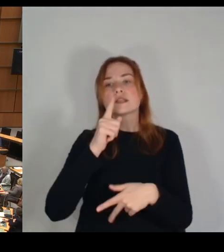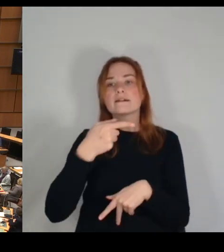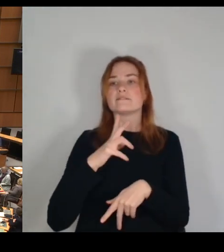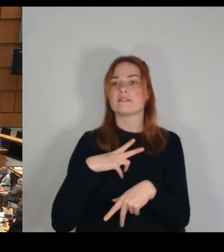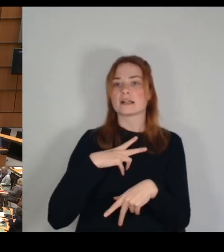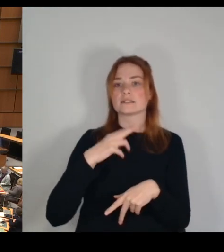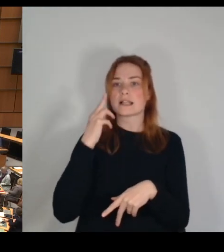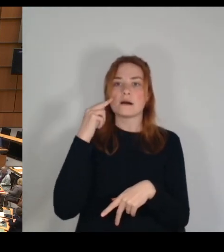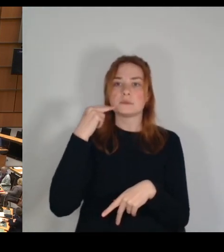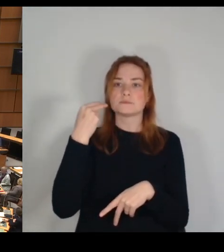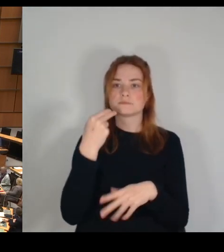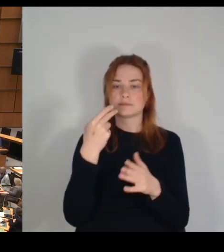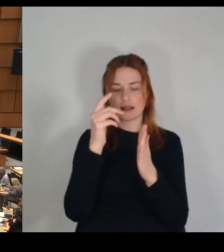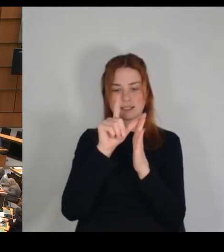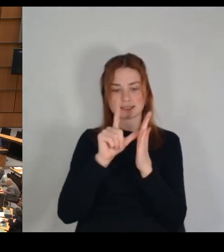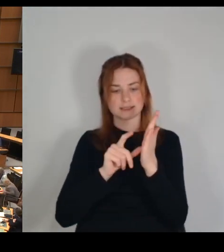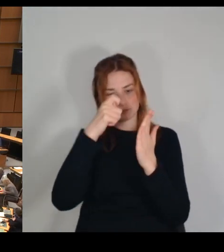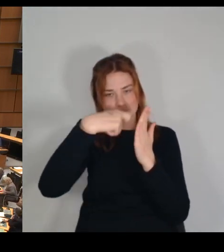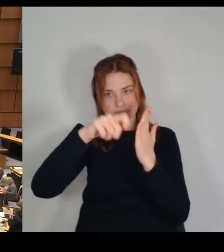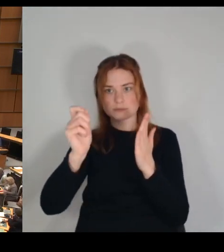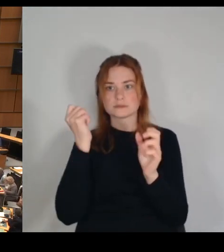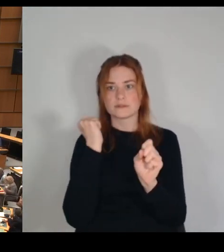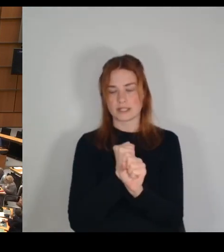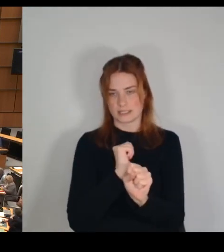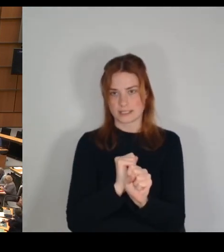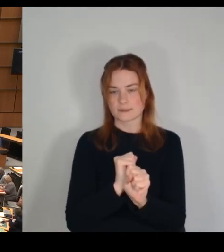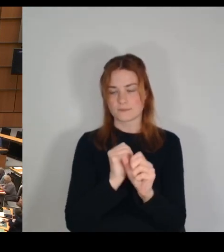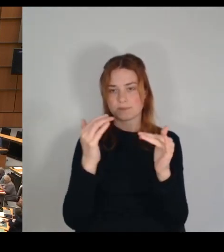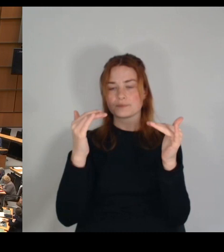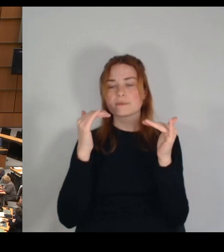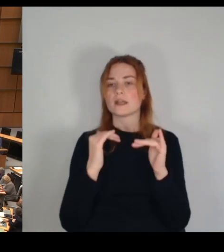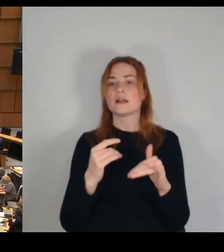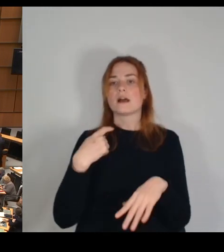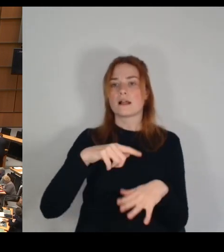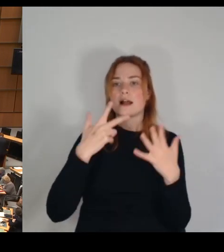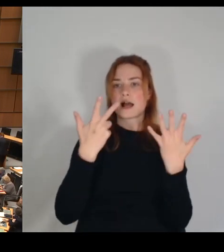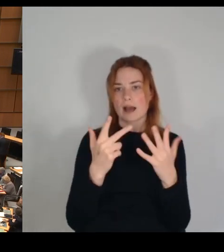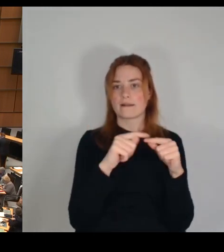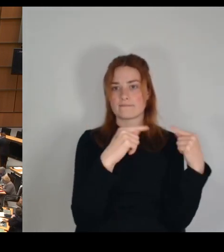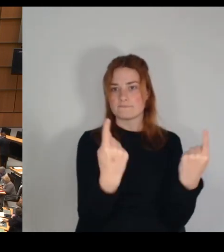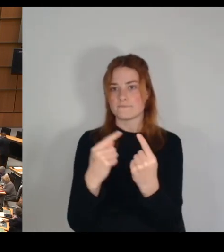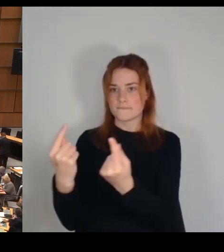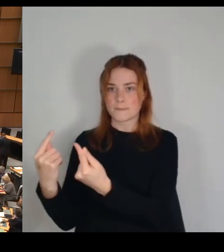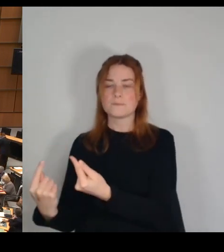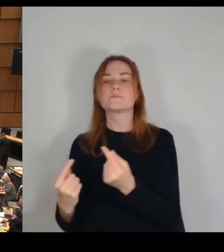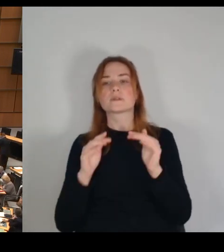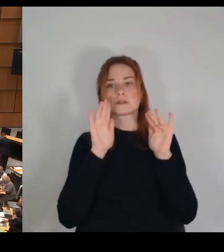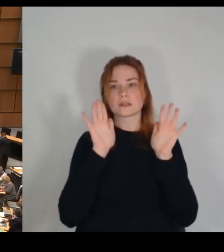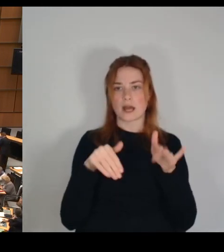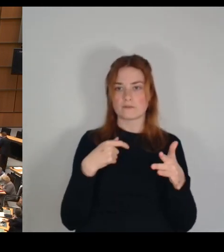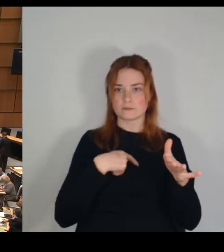Es stehen jetzt gleich wieder acht Wahlkabinen zur Verfügung. Abgeordnete, deren Namen mit A bis K beginnen, wählen bitte von Ihnen aus gesehen auf der linken Seite.